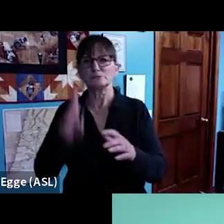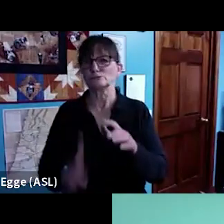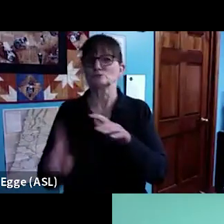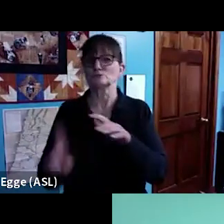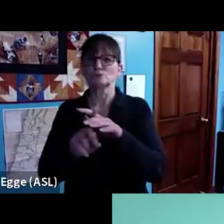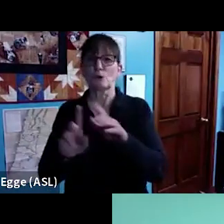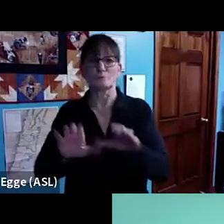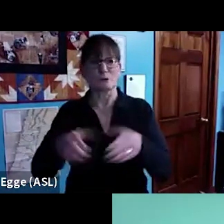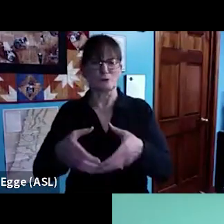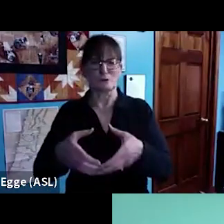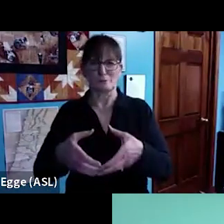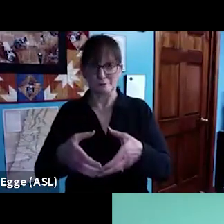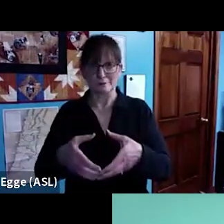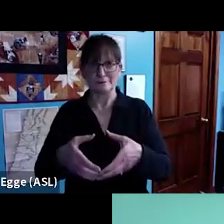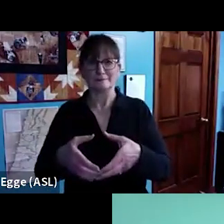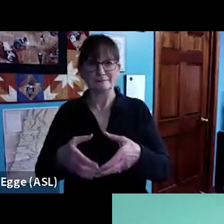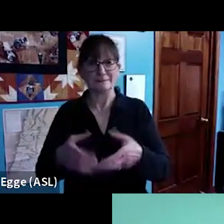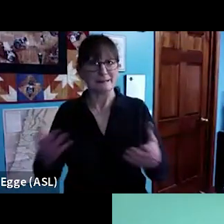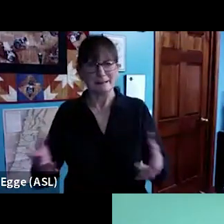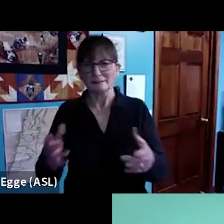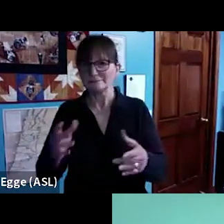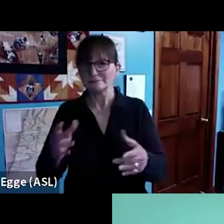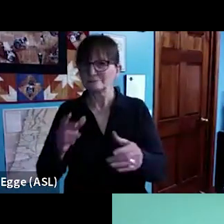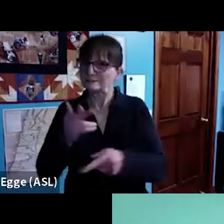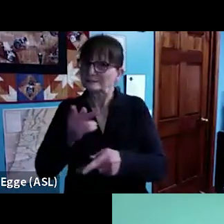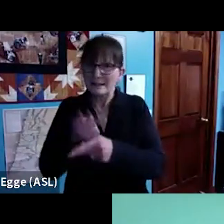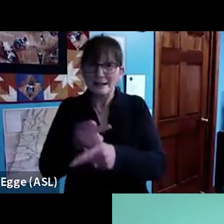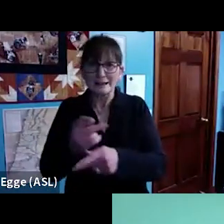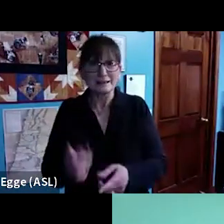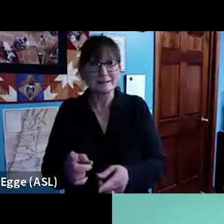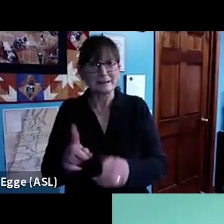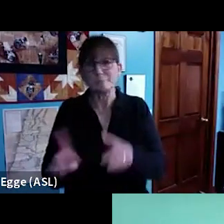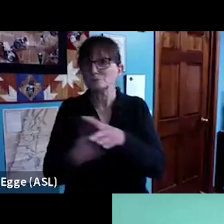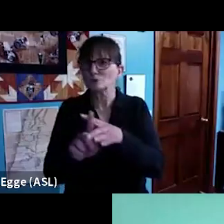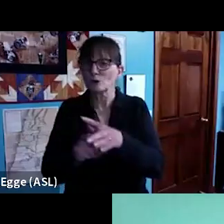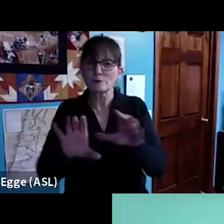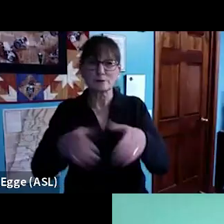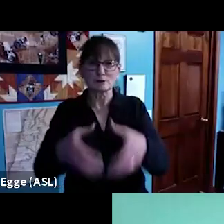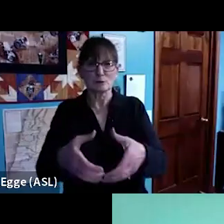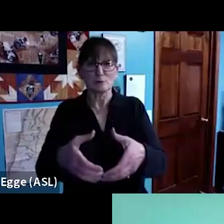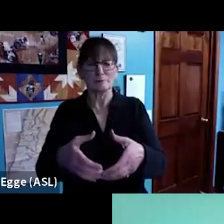se mudó a otro puesto, así que te toca volver a conocer a alguien nuevo,